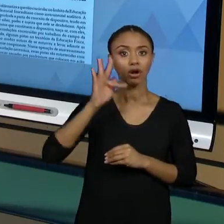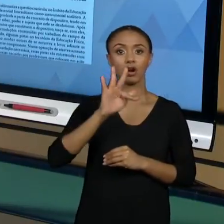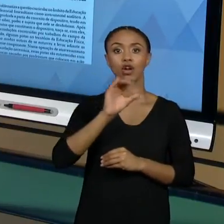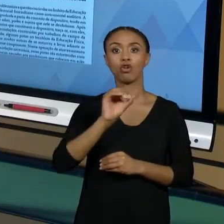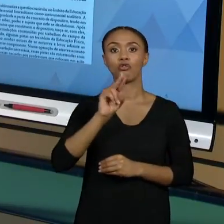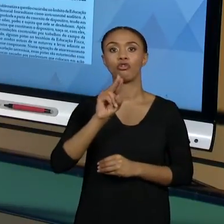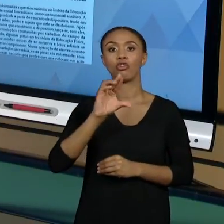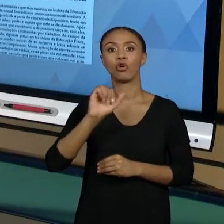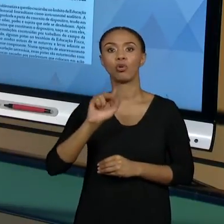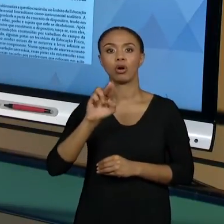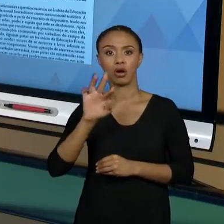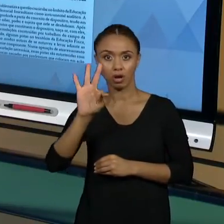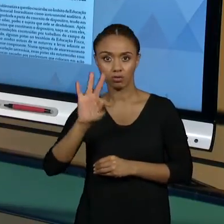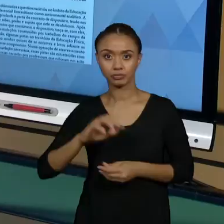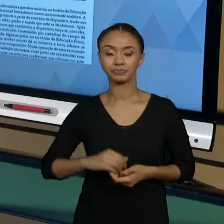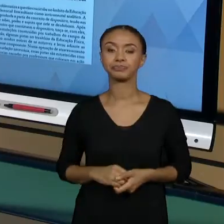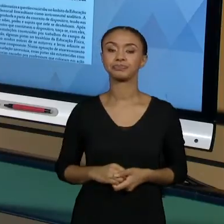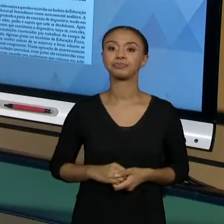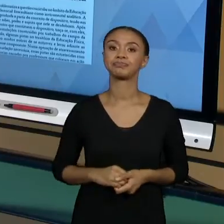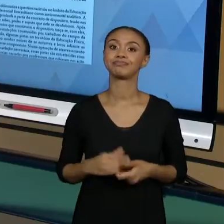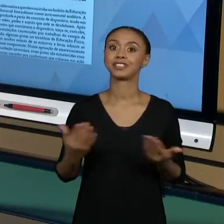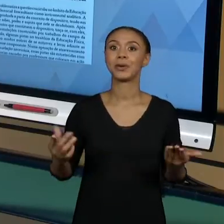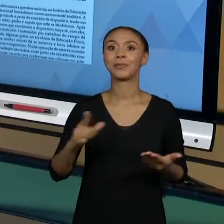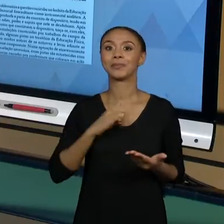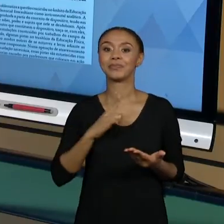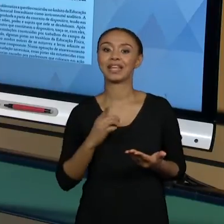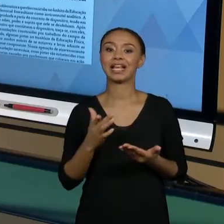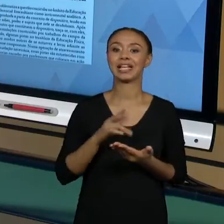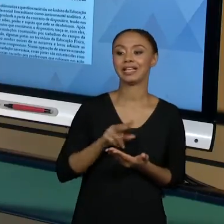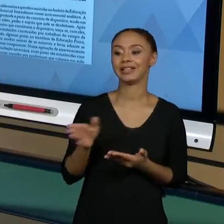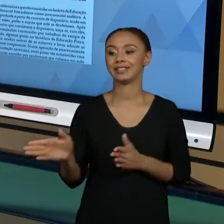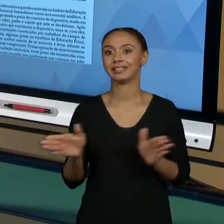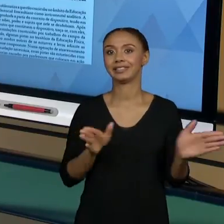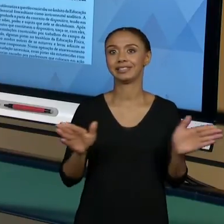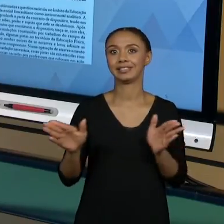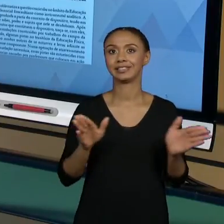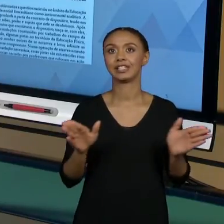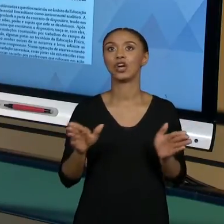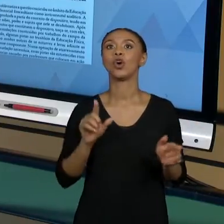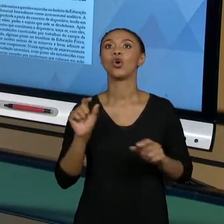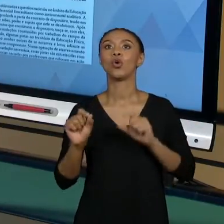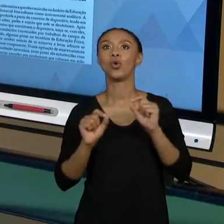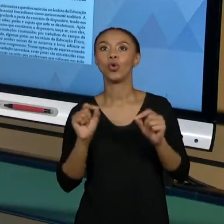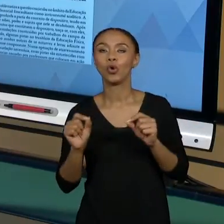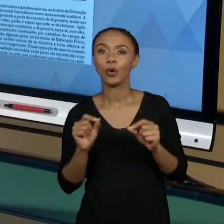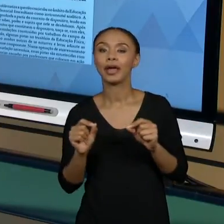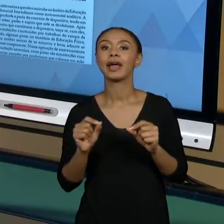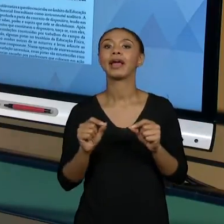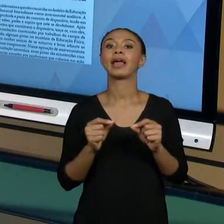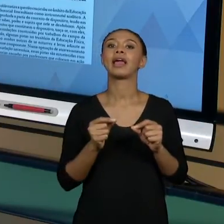PENSANDO, OLHANDO PARA OS ESTUDOS CULTURAIS E ESTAMOS AQUI PENSANDO, OLHANDO PARA O PÓS-